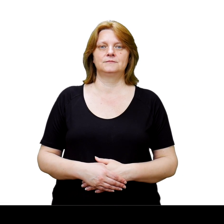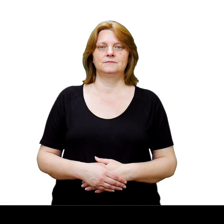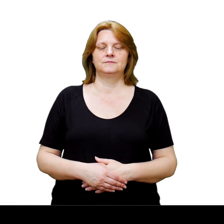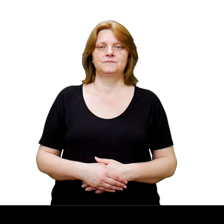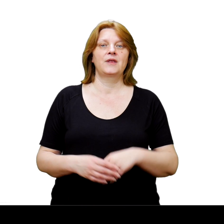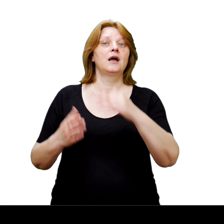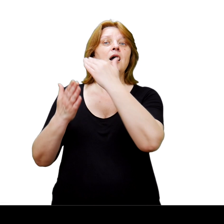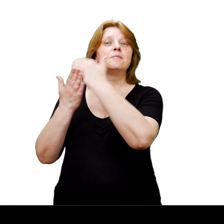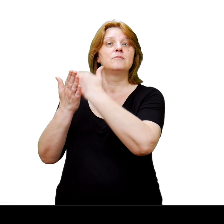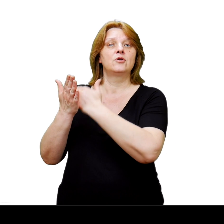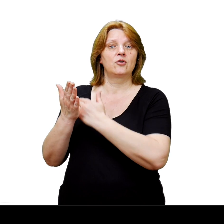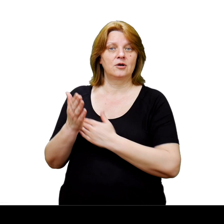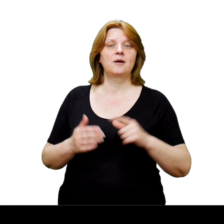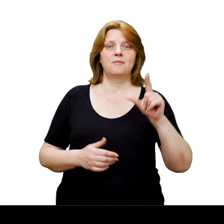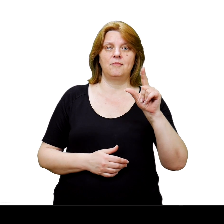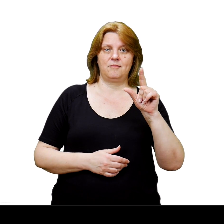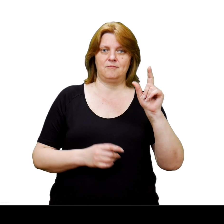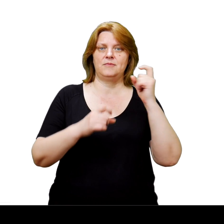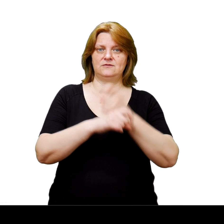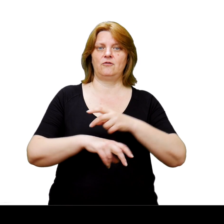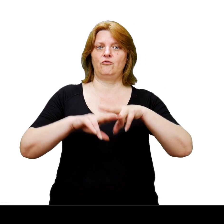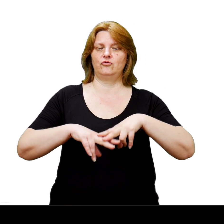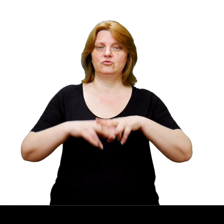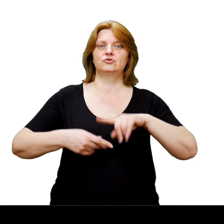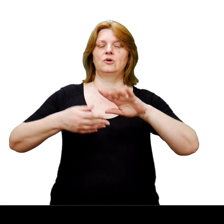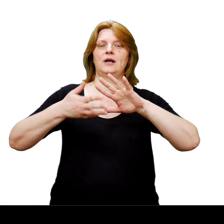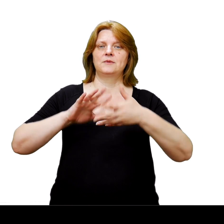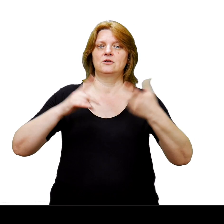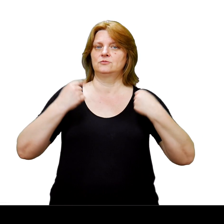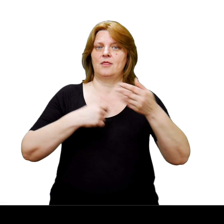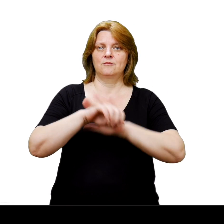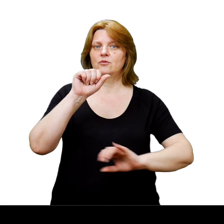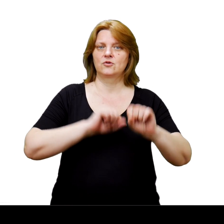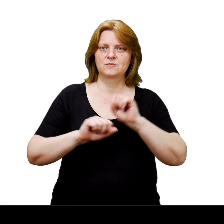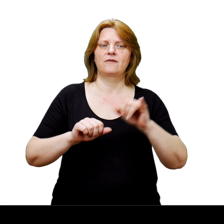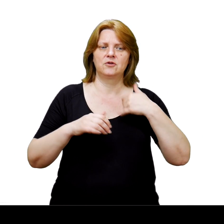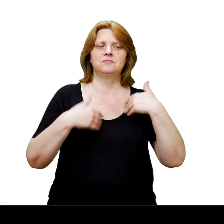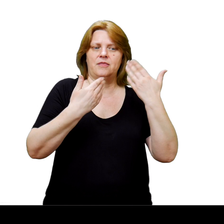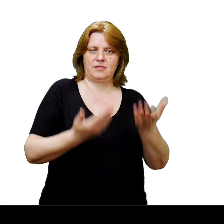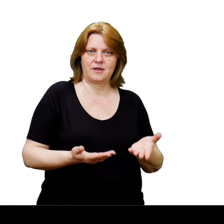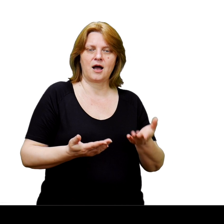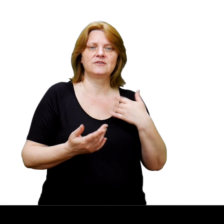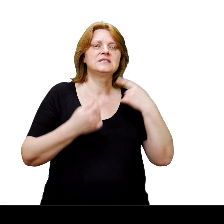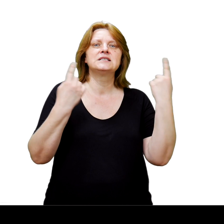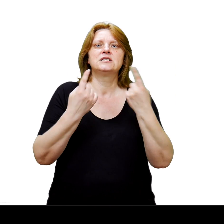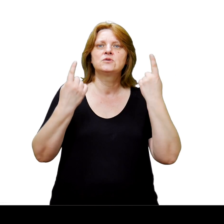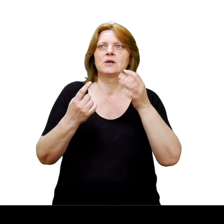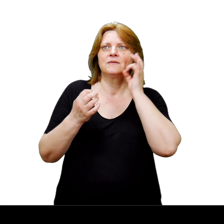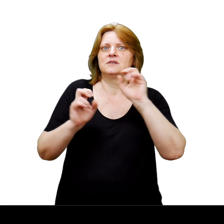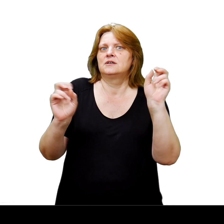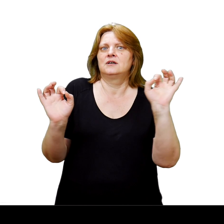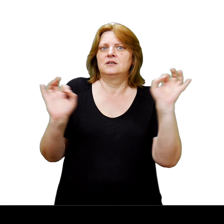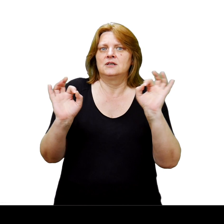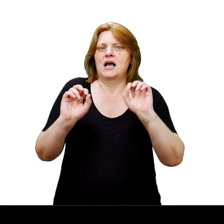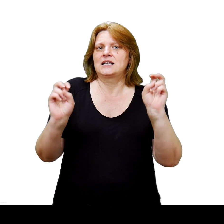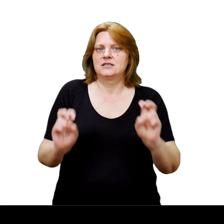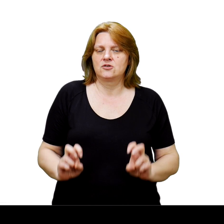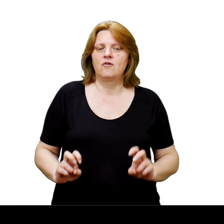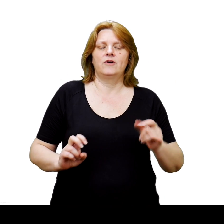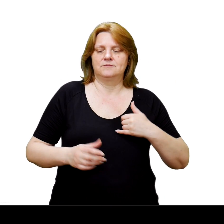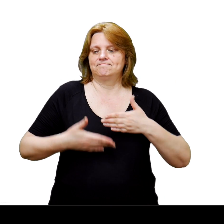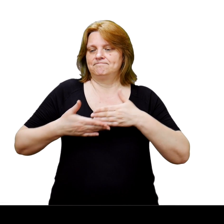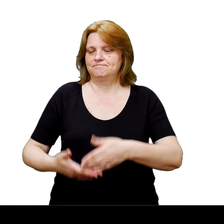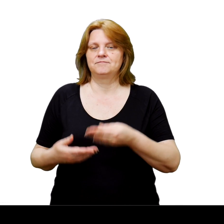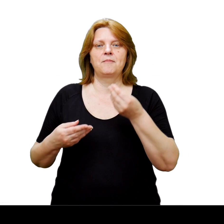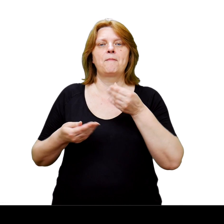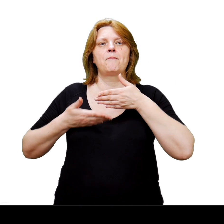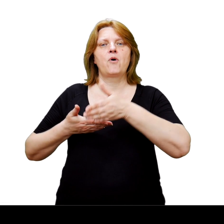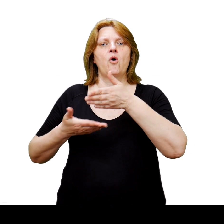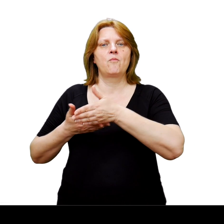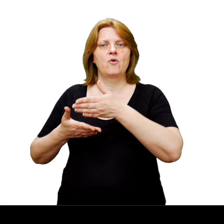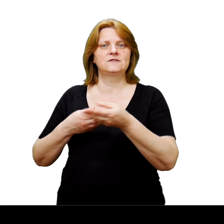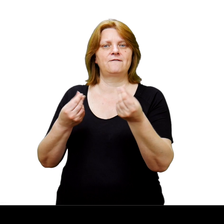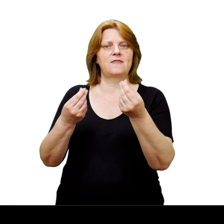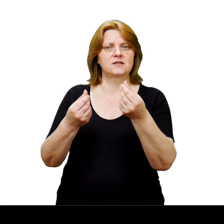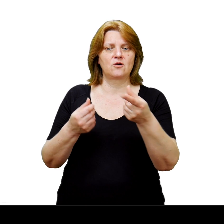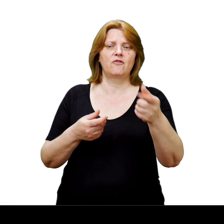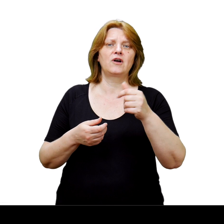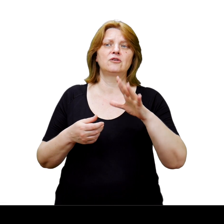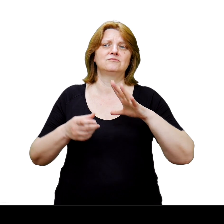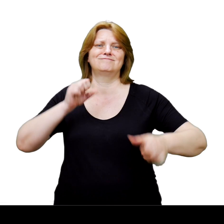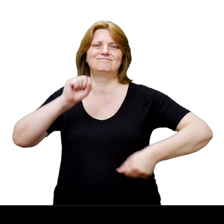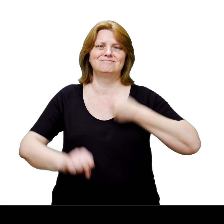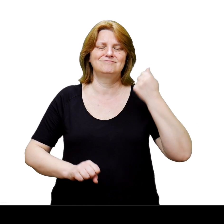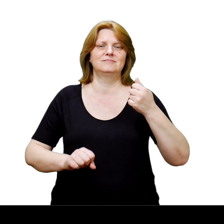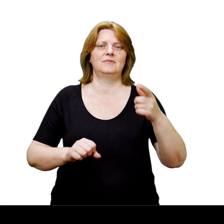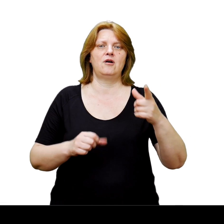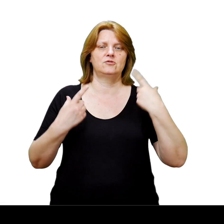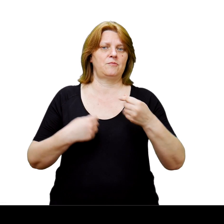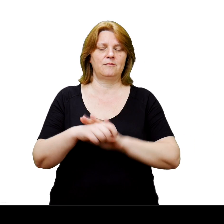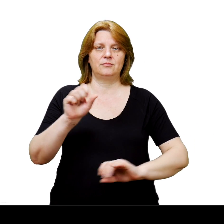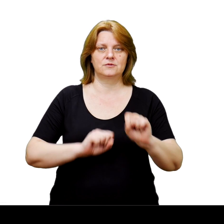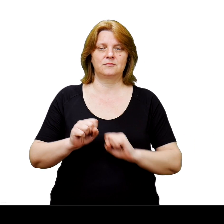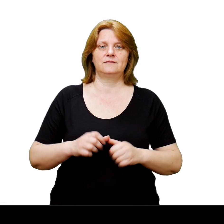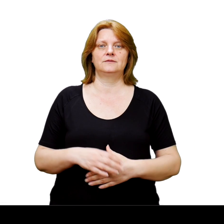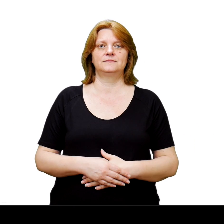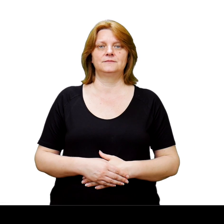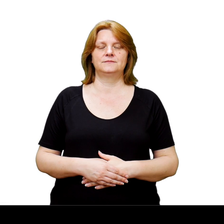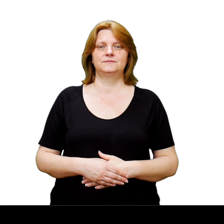Program Państwowego Funduszu Rehabilitacji Osób Niepełnosprawnych umożliwia w sytuacji kryzysowej udzielanie pomocy finansowej poszkodowanym osobom niepełnosprawnym.